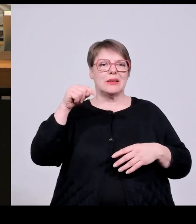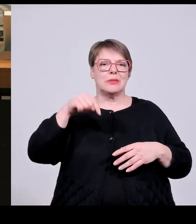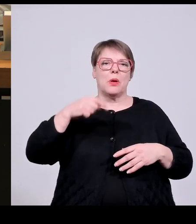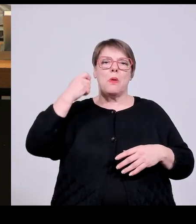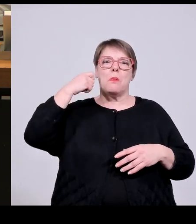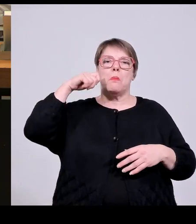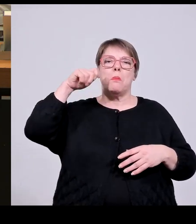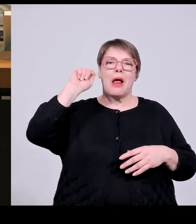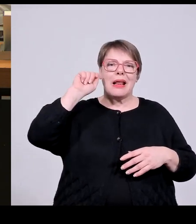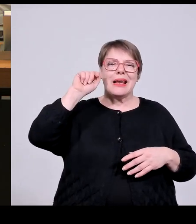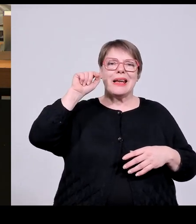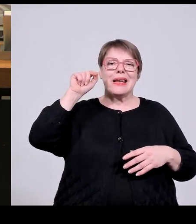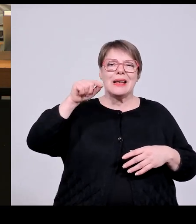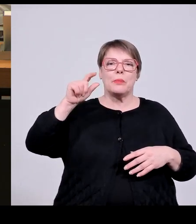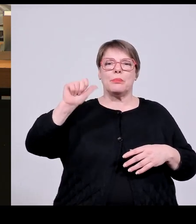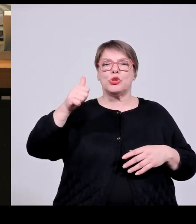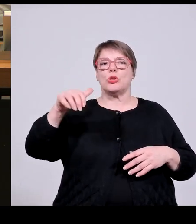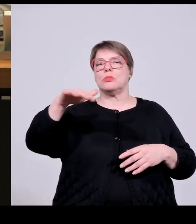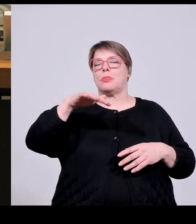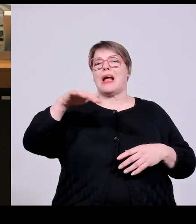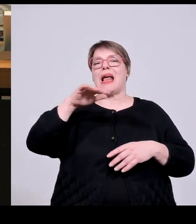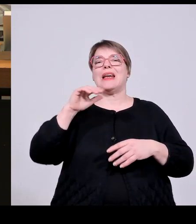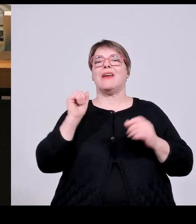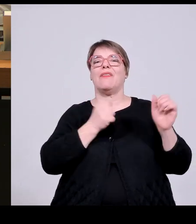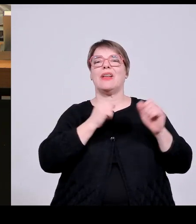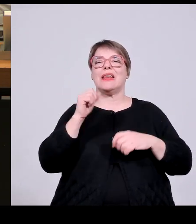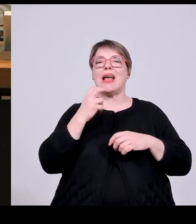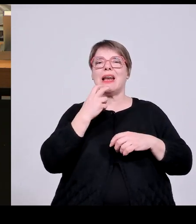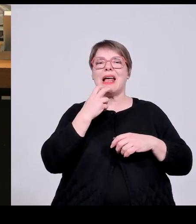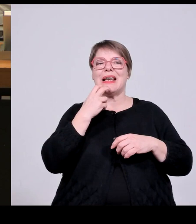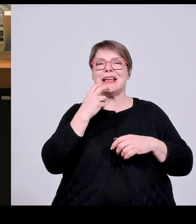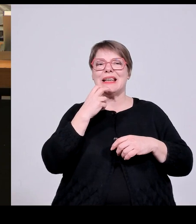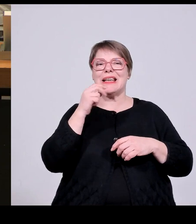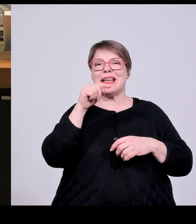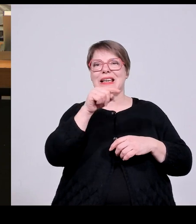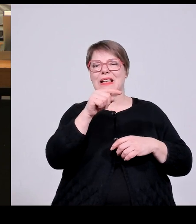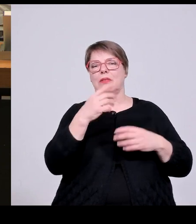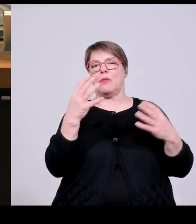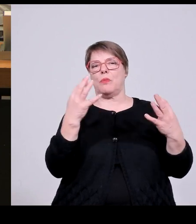Auch wenn wir natürlich das Potenzial an Wind-Energie hier heben werden, so spielt dennoch